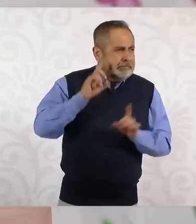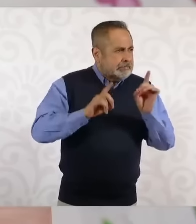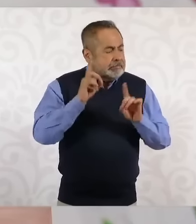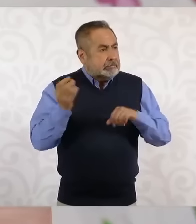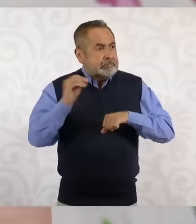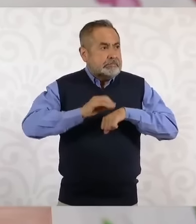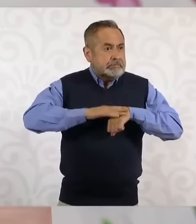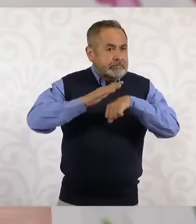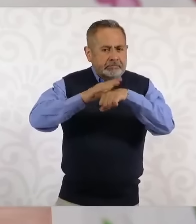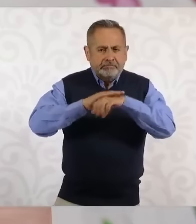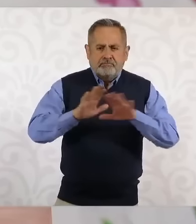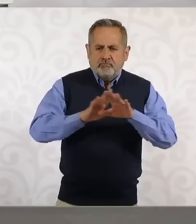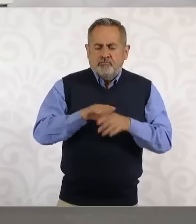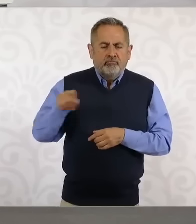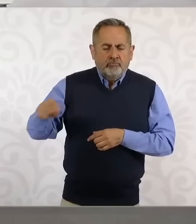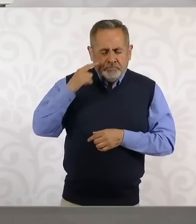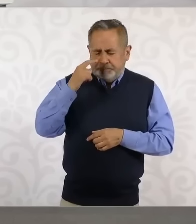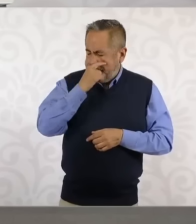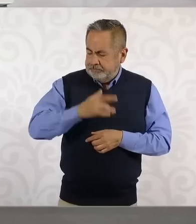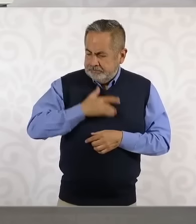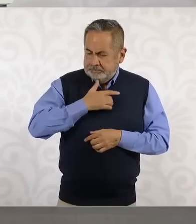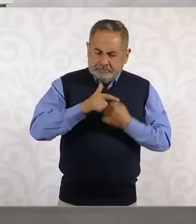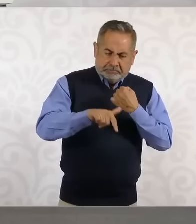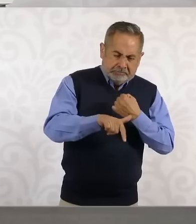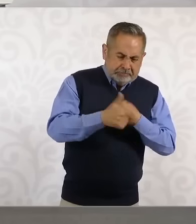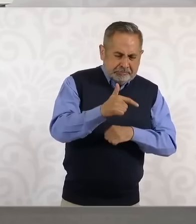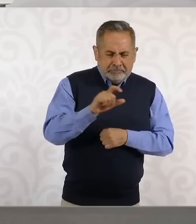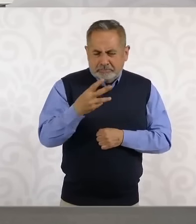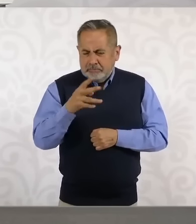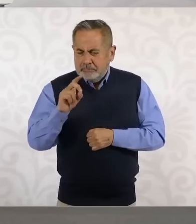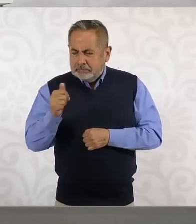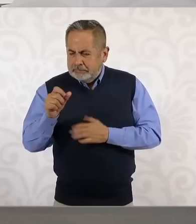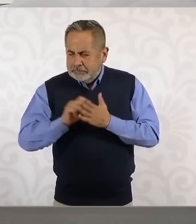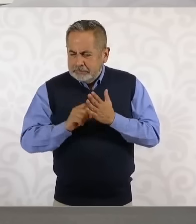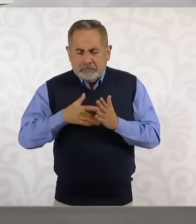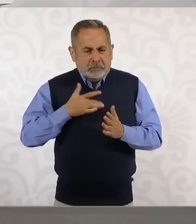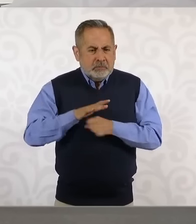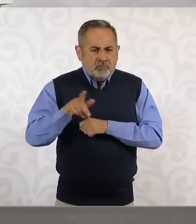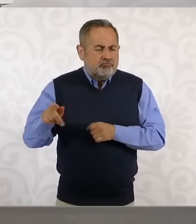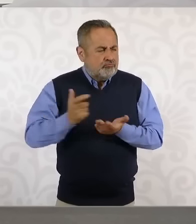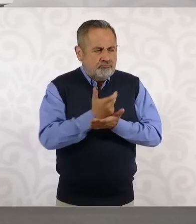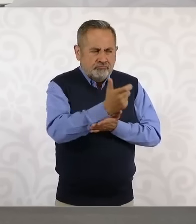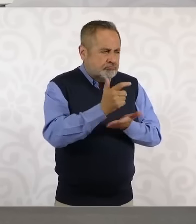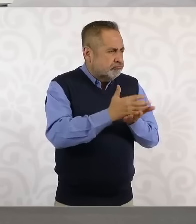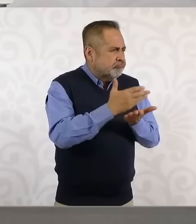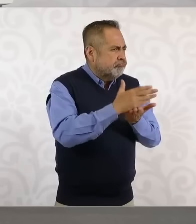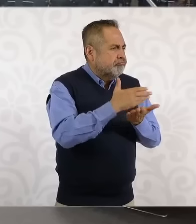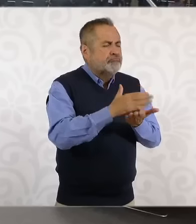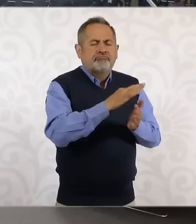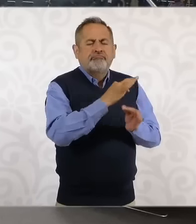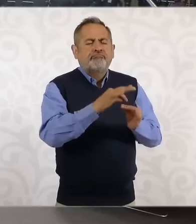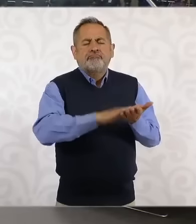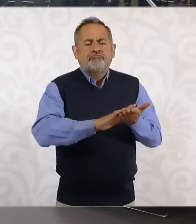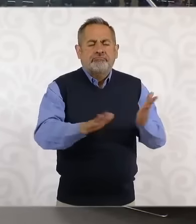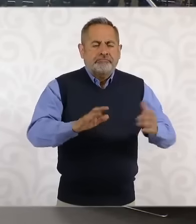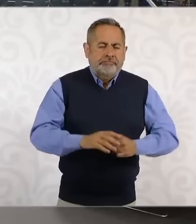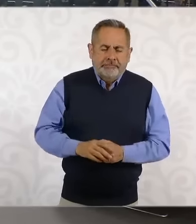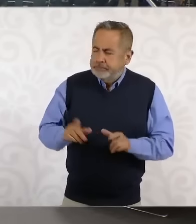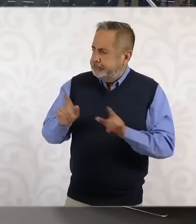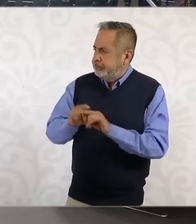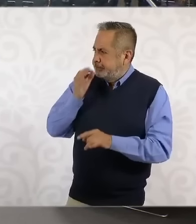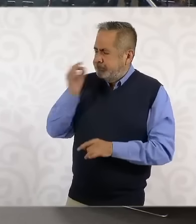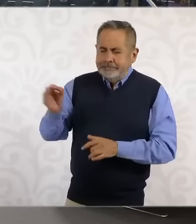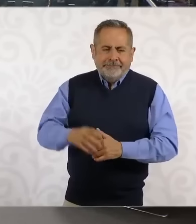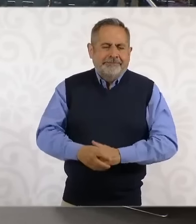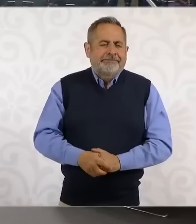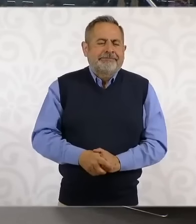eh qué plazo va a tomar para pagar ese remanente del 70%. Sería todo, presidenta. Muchas gracias.